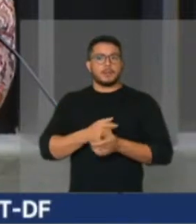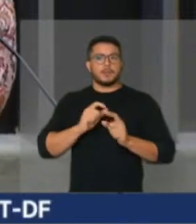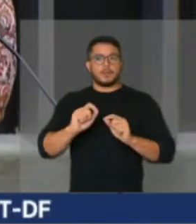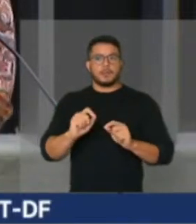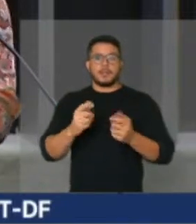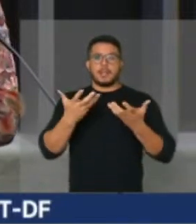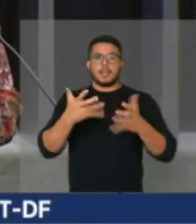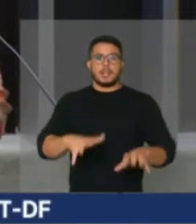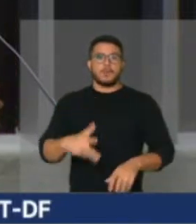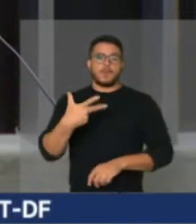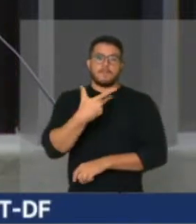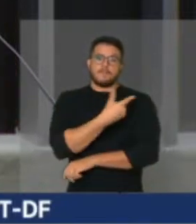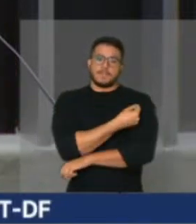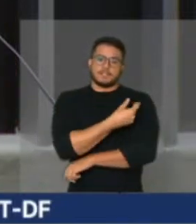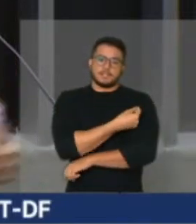PODEM SER OBRIGADAS A ISSO, COMO ESTÁ DITO NO PARECER,